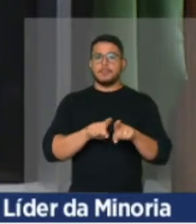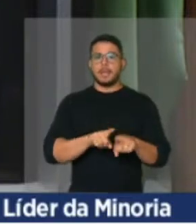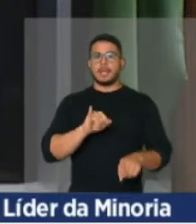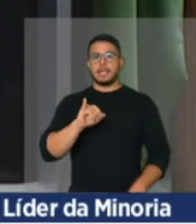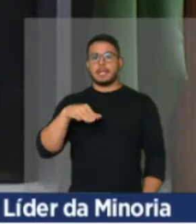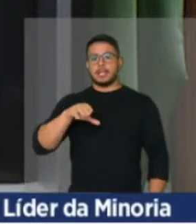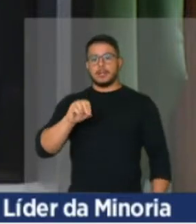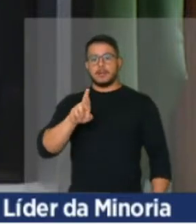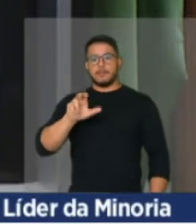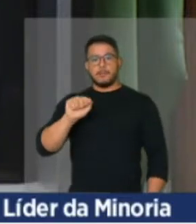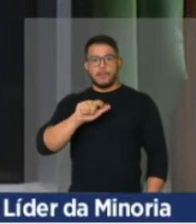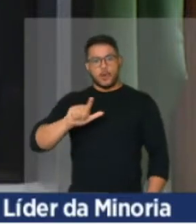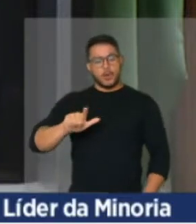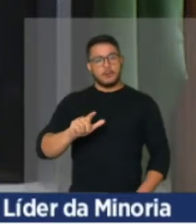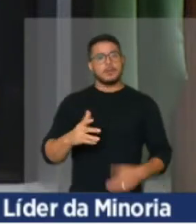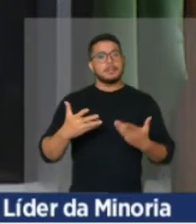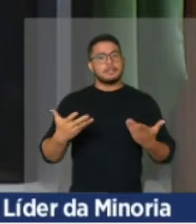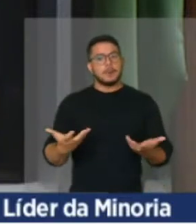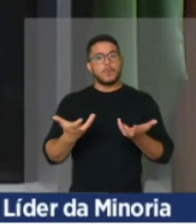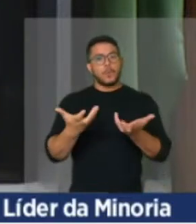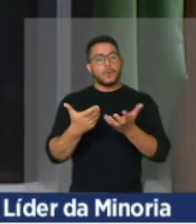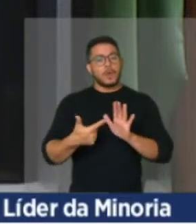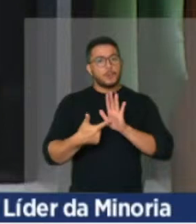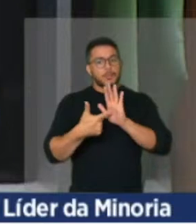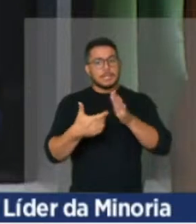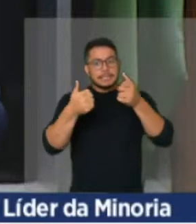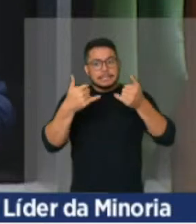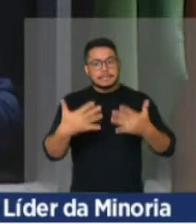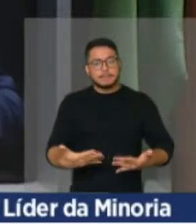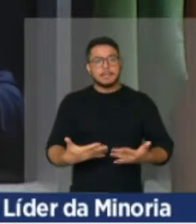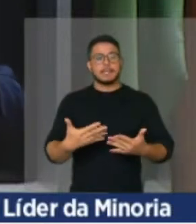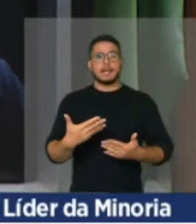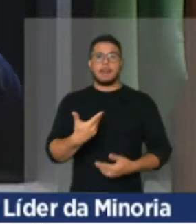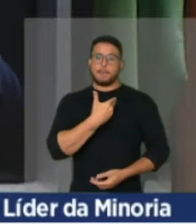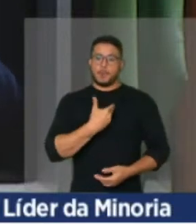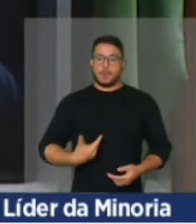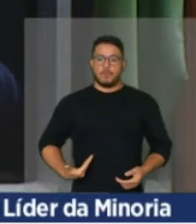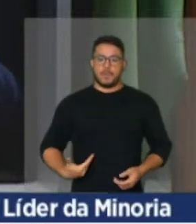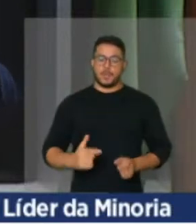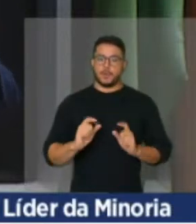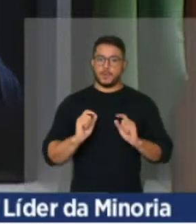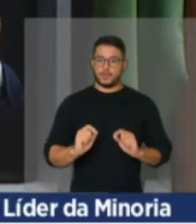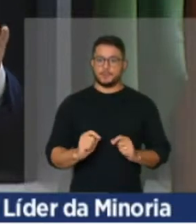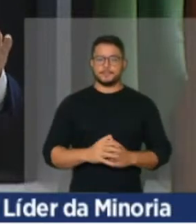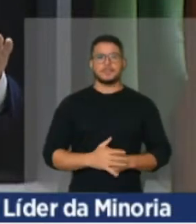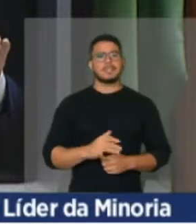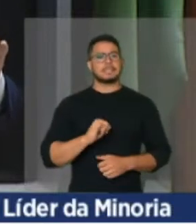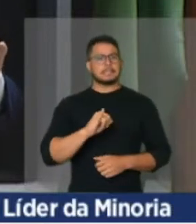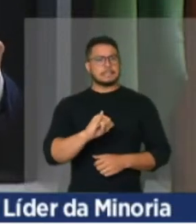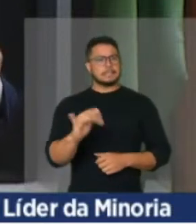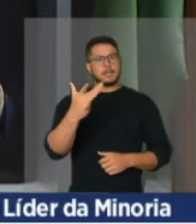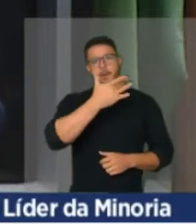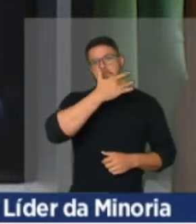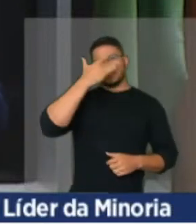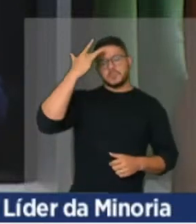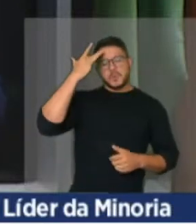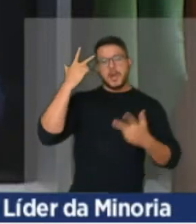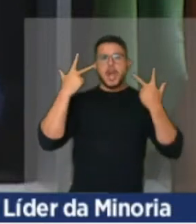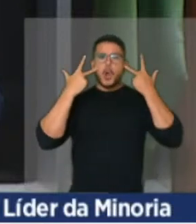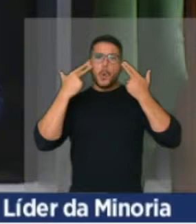ESCLARECER A BASE DO GOVERNO, DEPUTADO QUE SE FOSSE UM CIDADÃO COMUM, MESMO PENSANDO ESSAS BARBARIDADES QUE ELE PENSA, MESMO TENDO O